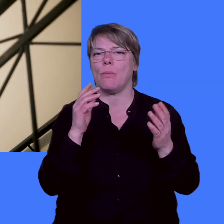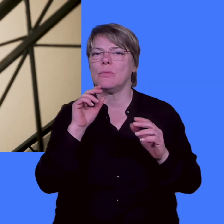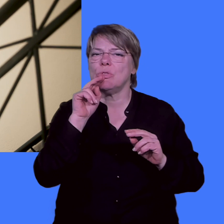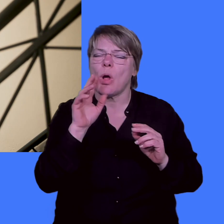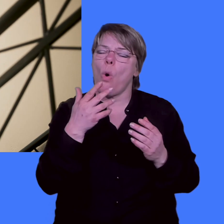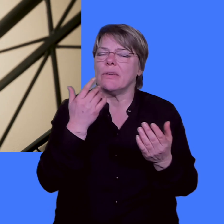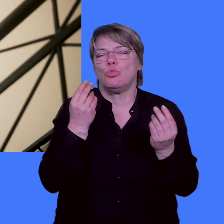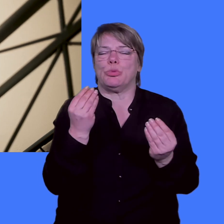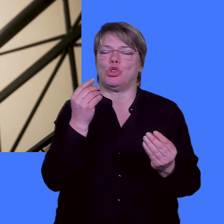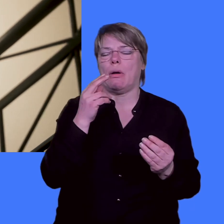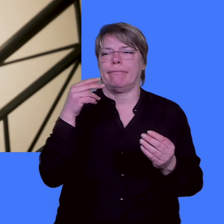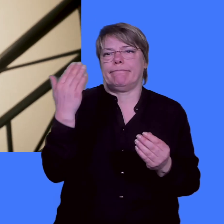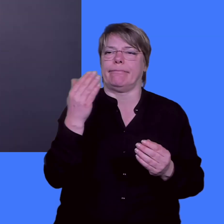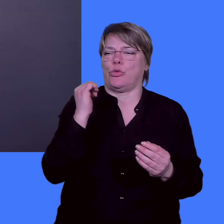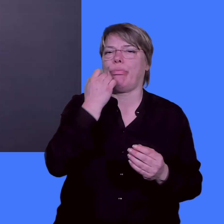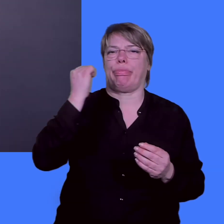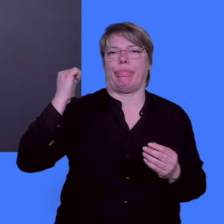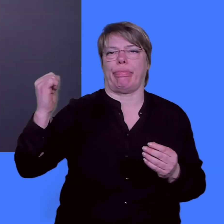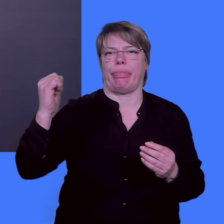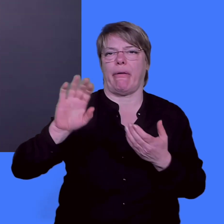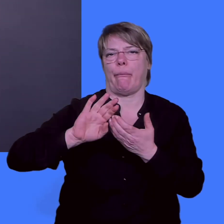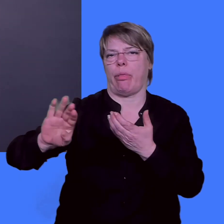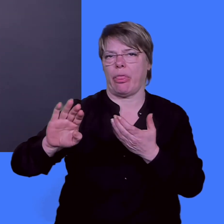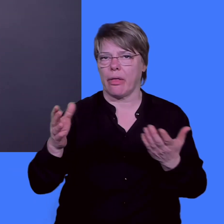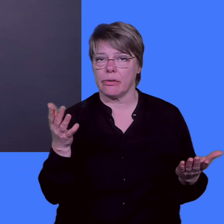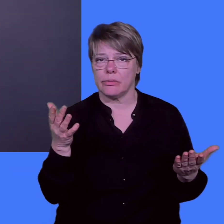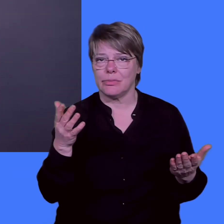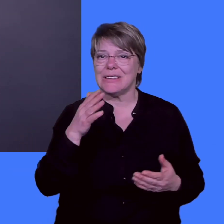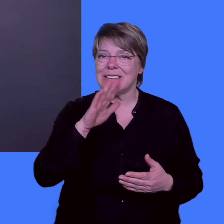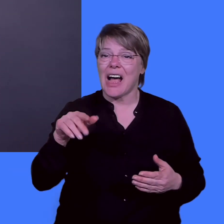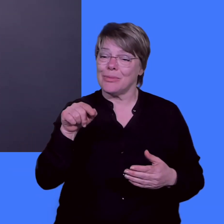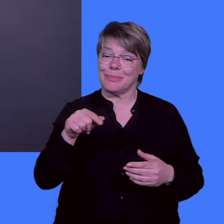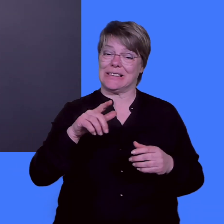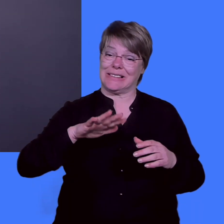Kinder, die in dieser Gesellschaft aufwachsen, erhalten ganz unterschiedliche Botschaften über sich selbst.